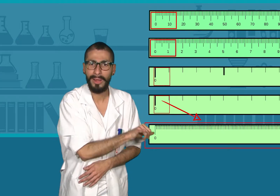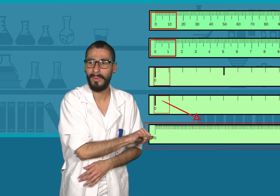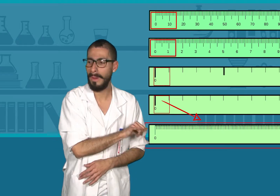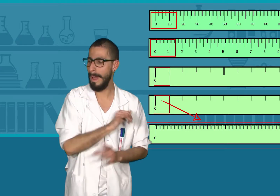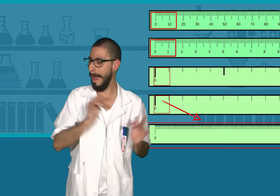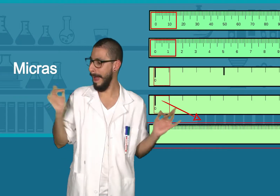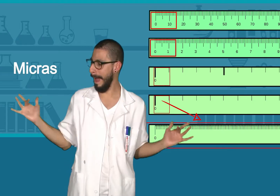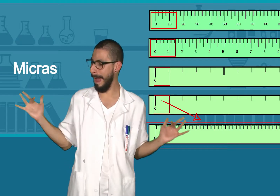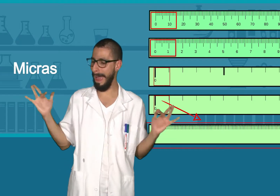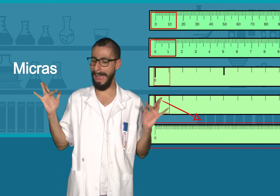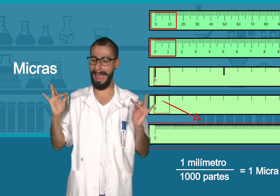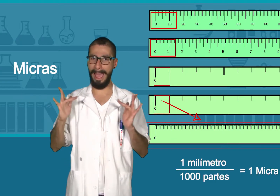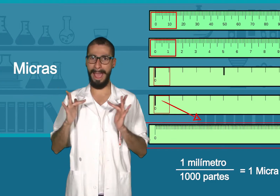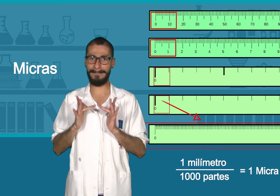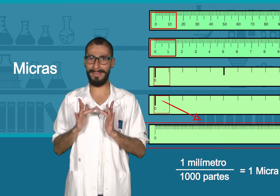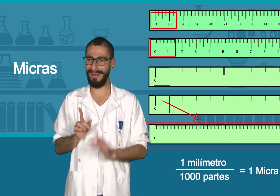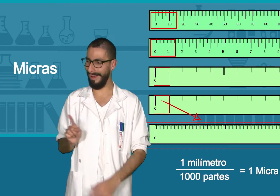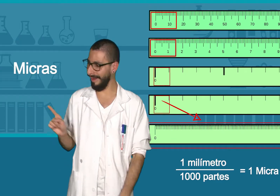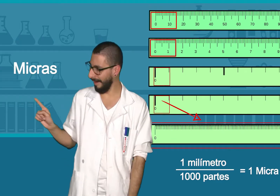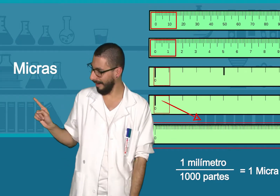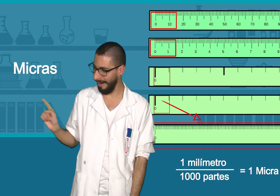Estas son las micras.